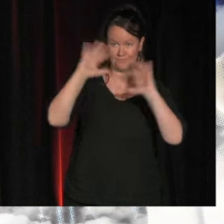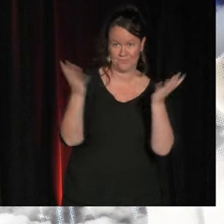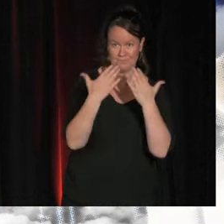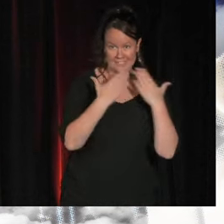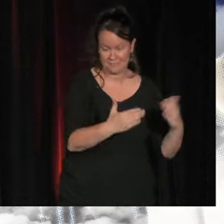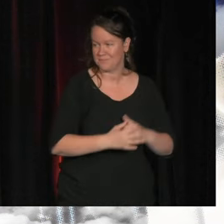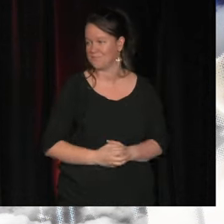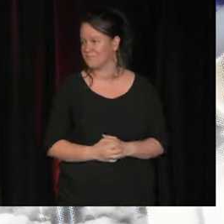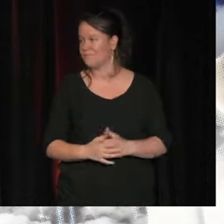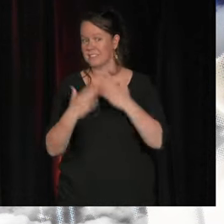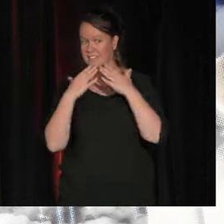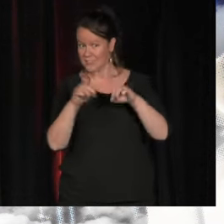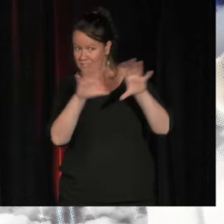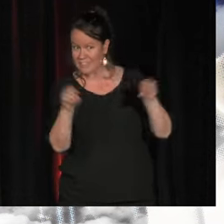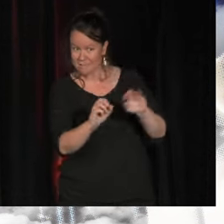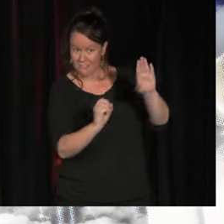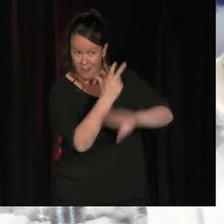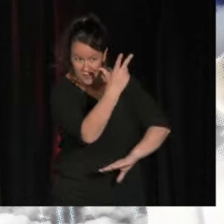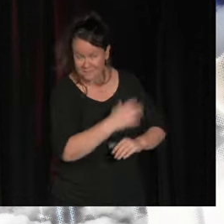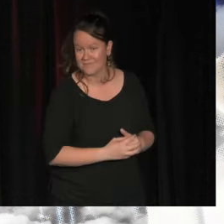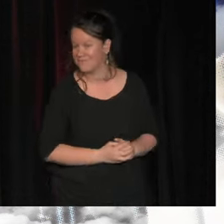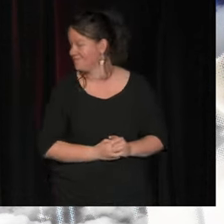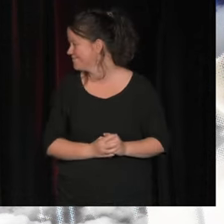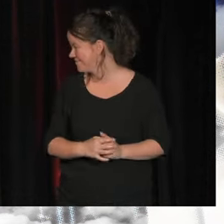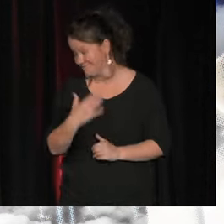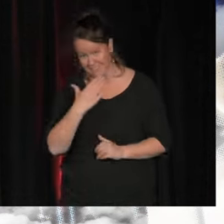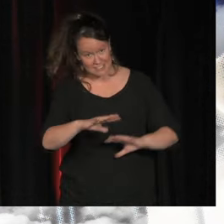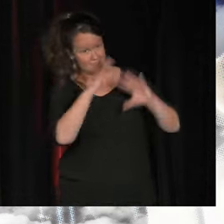Merci aussi à l'équipe de Trilogue, qui est avec nous, qui va traduire